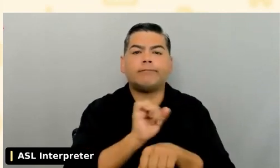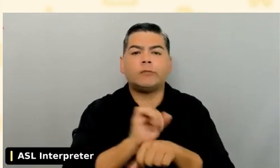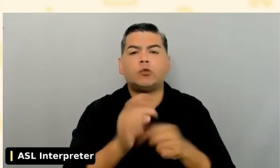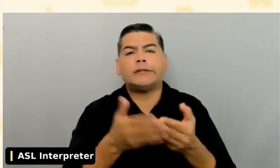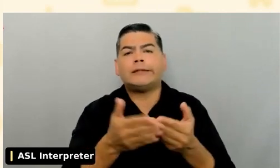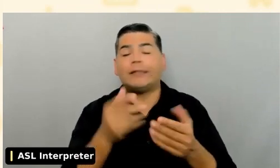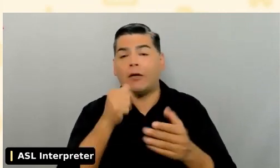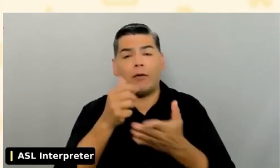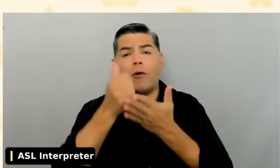ayude a tu audiencia.